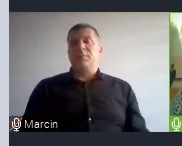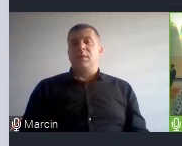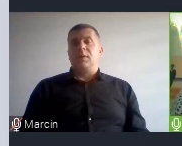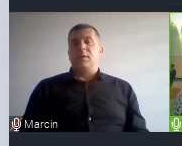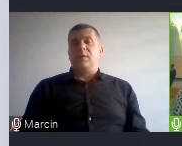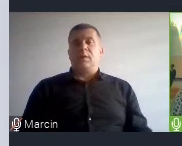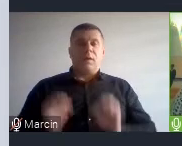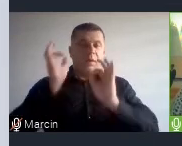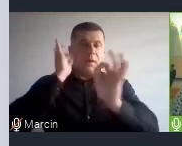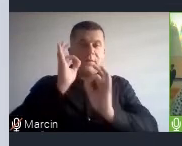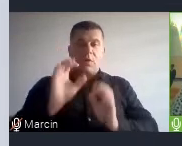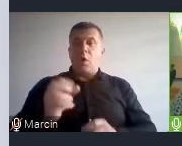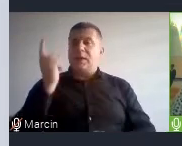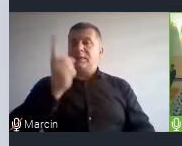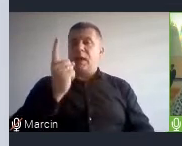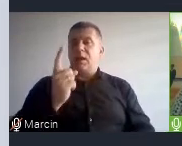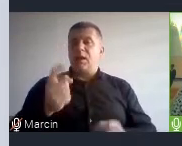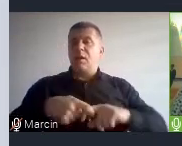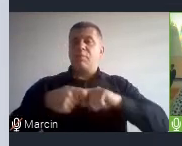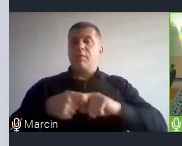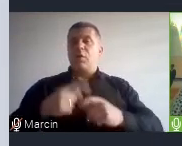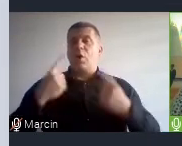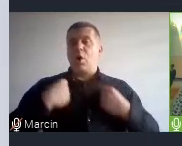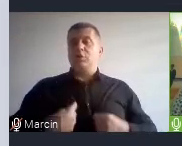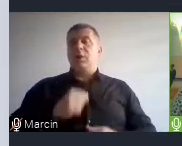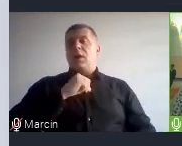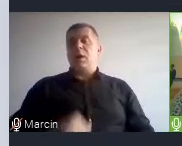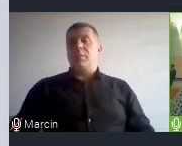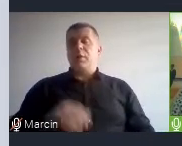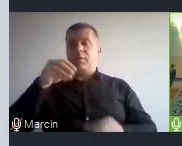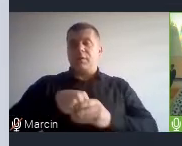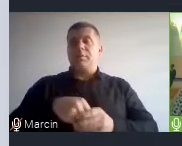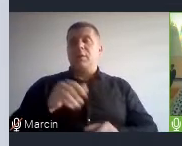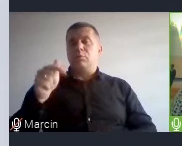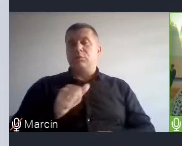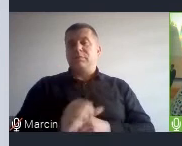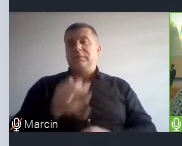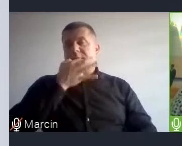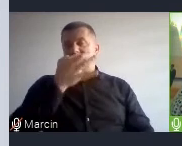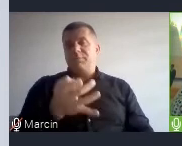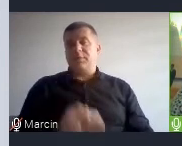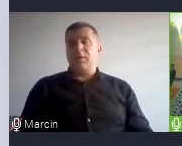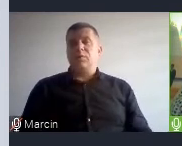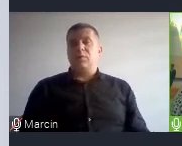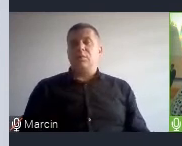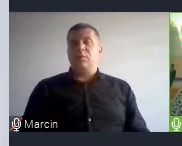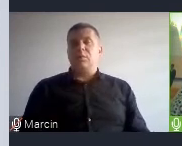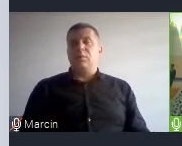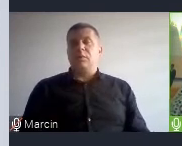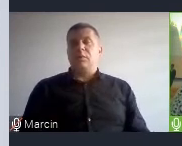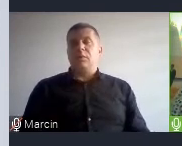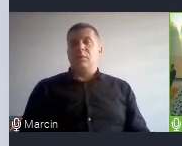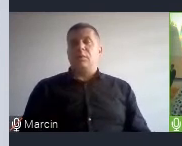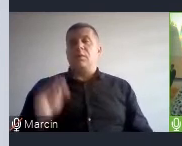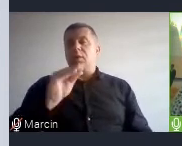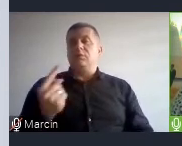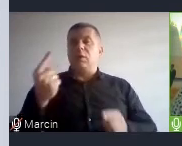Informacja o zakazie informacji osobowych lub kapitałowych ma być w zapytaniu i ewentualny wzór oświadczenia,